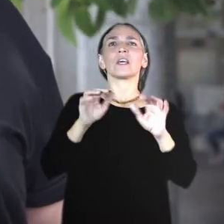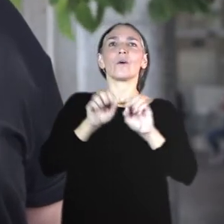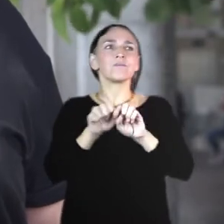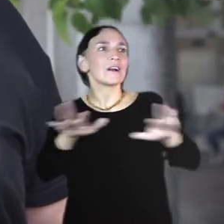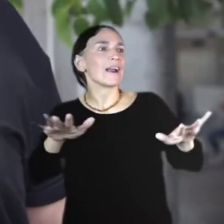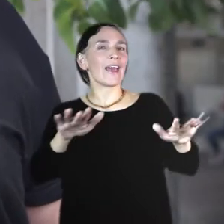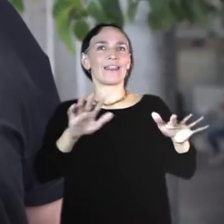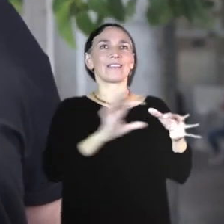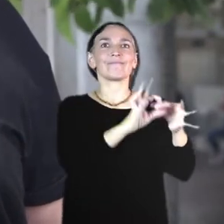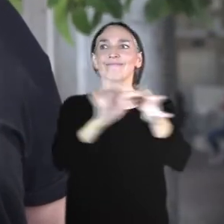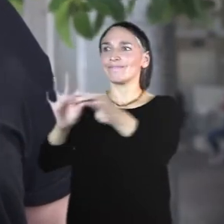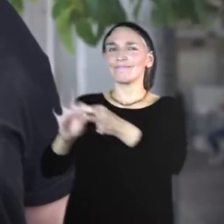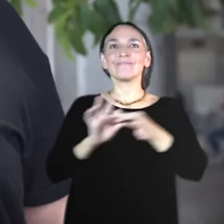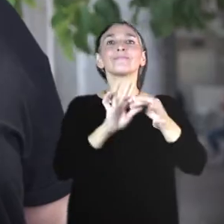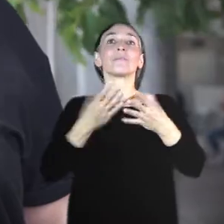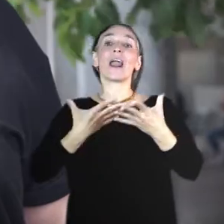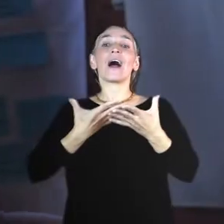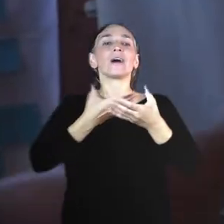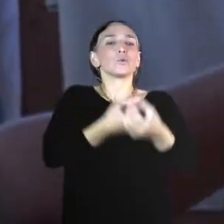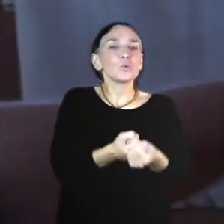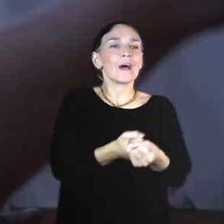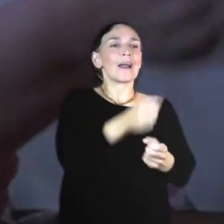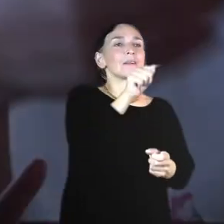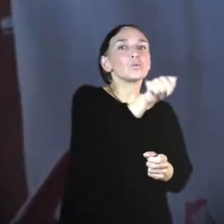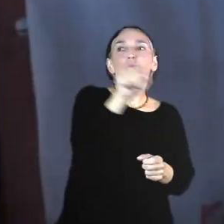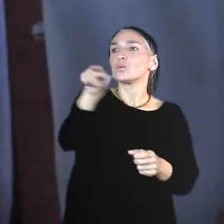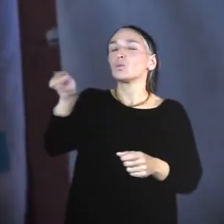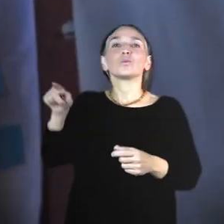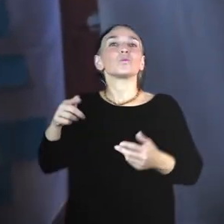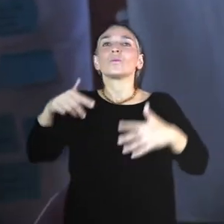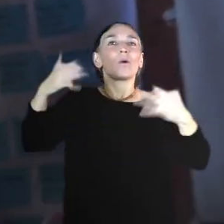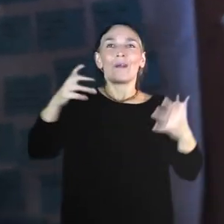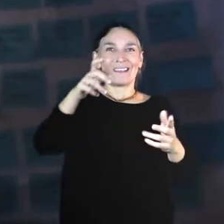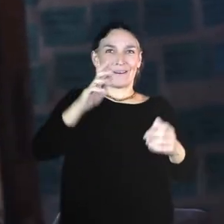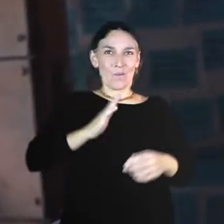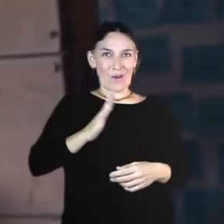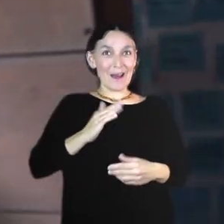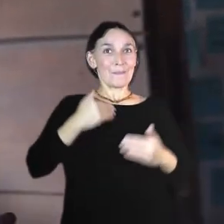Para ser la herramienta, tuya, tuya, tuya y tuya, para seguir avanzando.